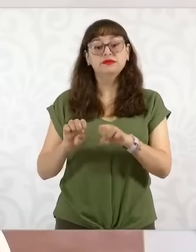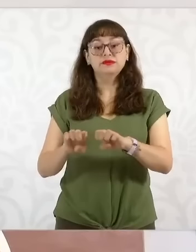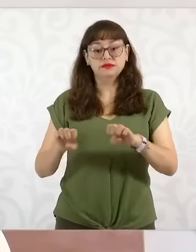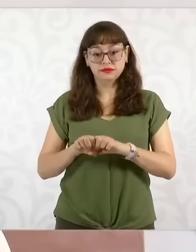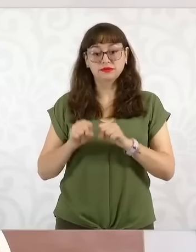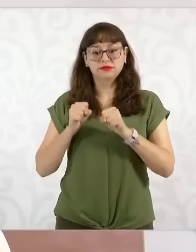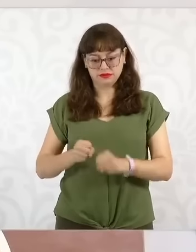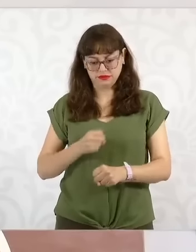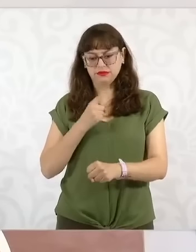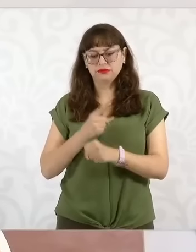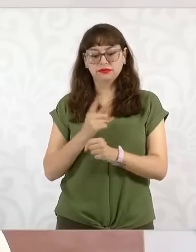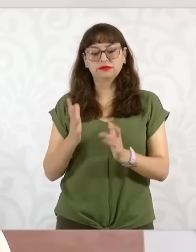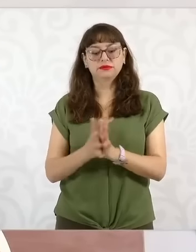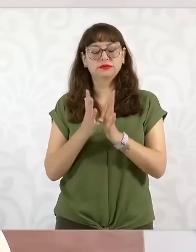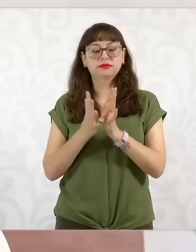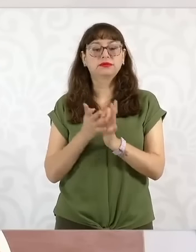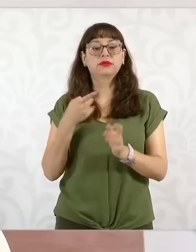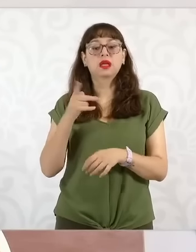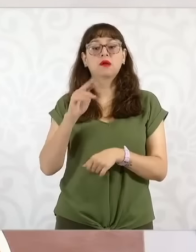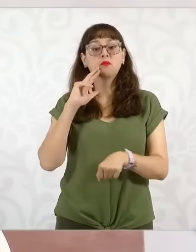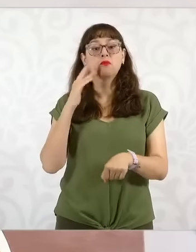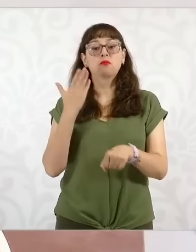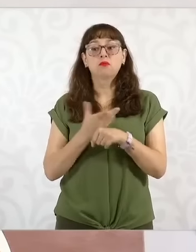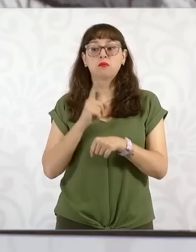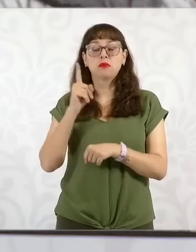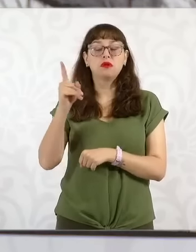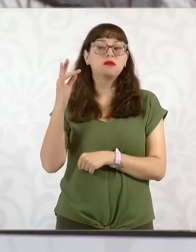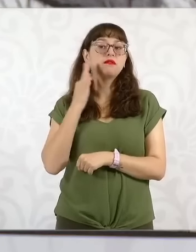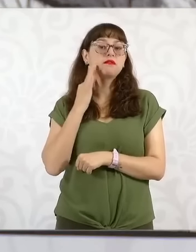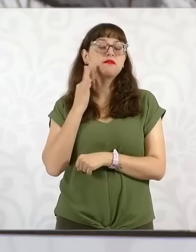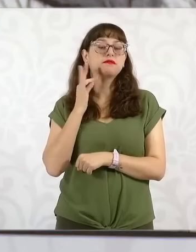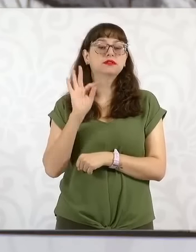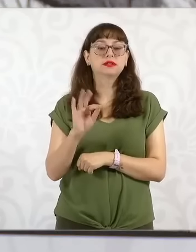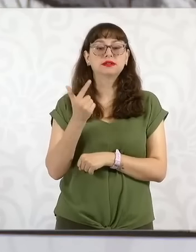son encabezadas por la Fiscalía General de la República, son investigaciones en curso que va